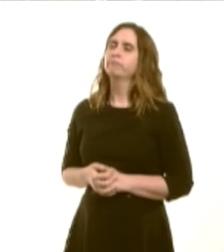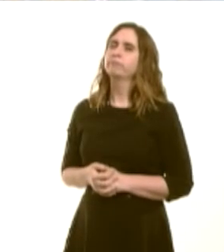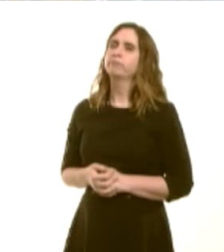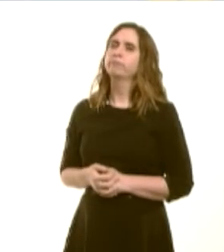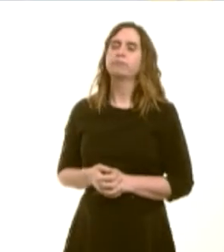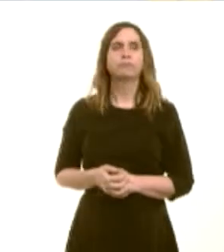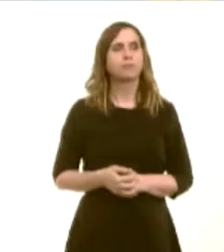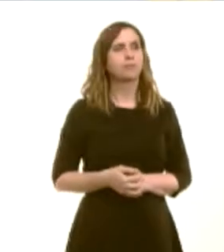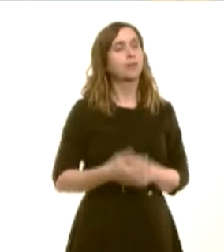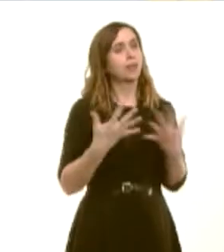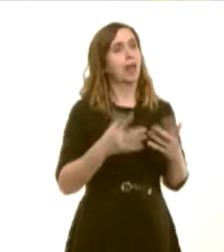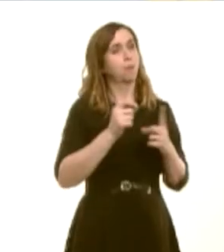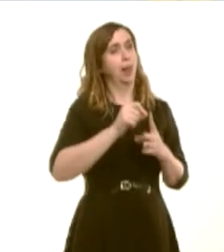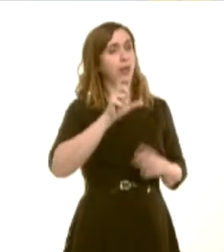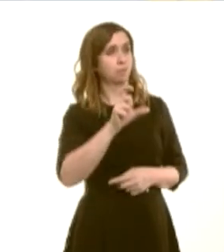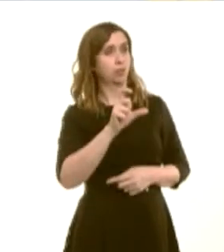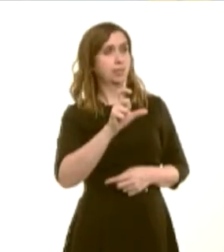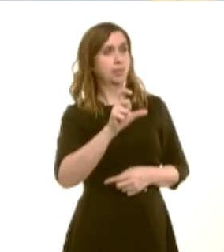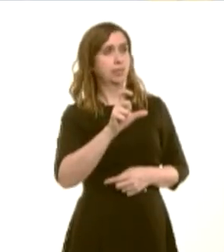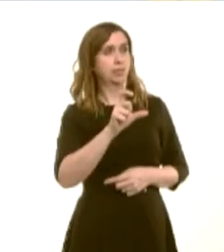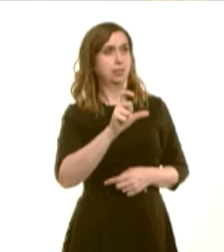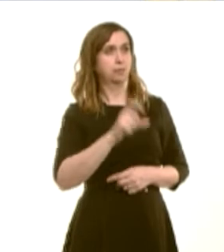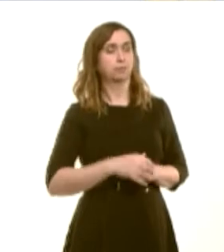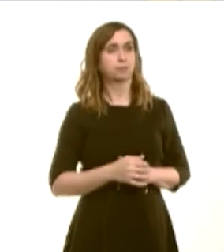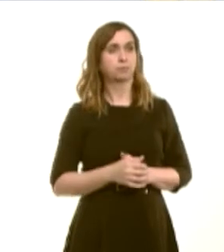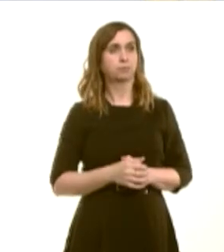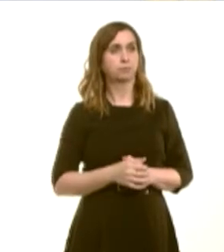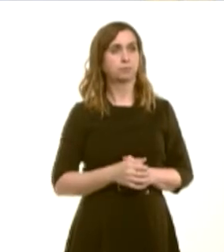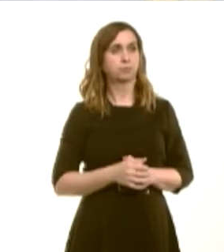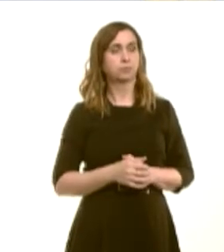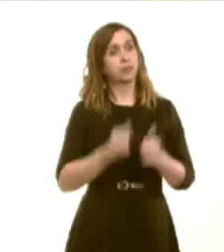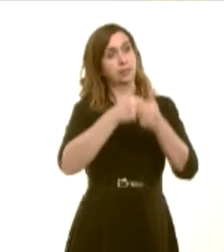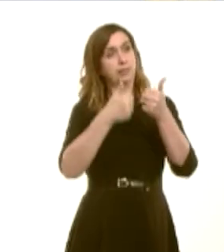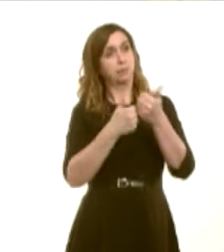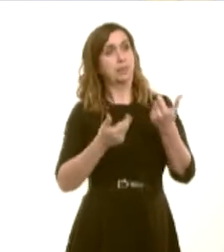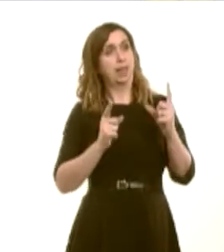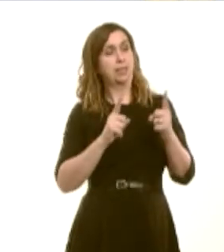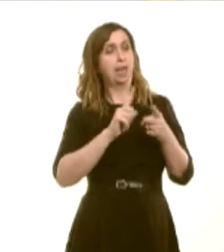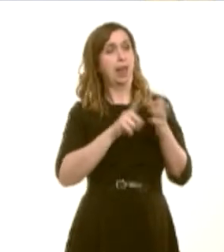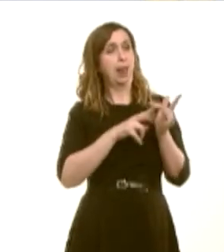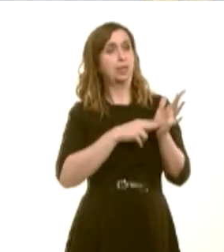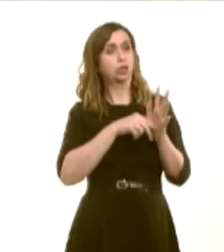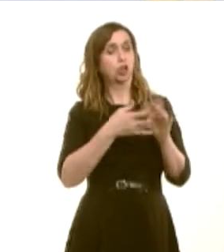move to Plaid Cymru, and the questions this afternoon will be asked by the deputy leader,